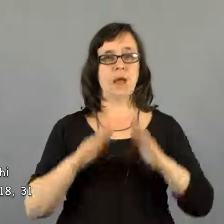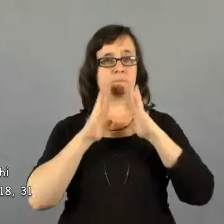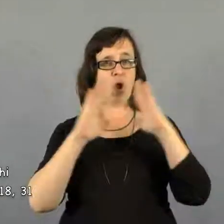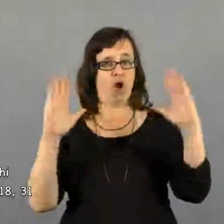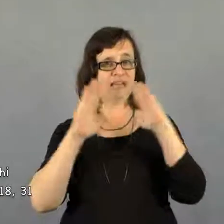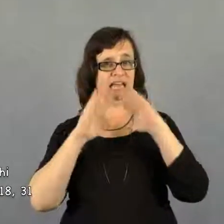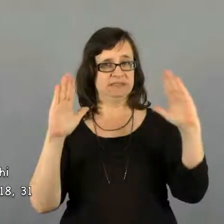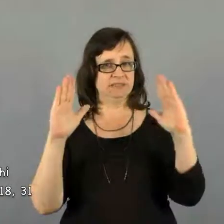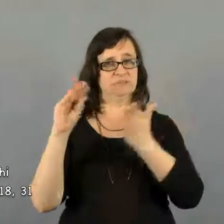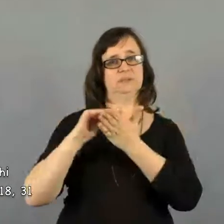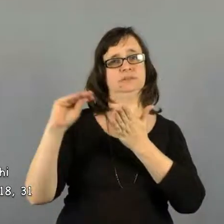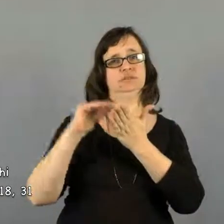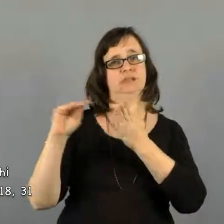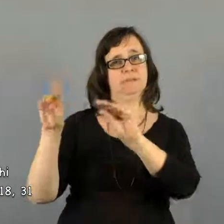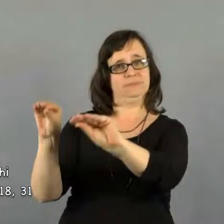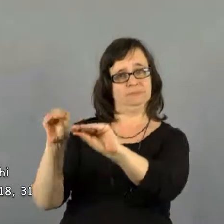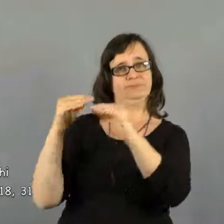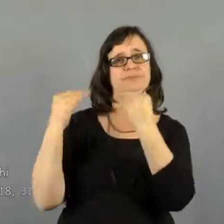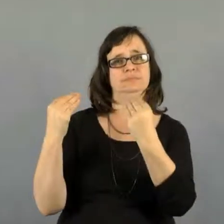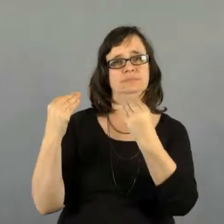Was von Propheten aufgeschrieben ist